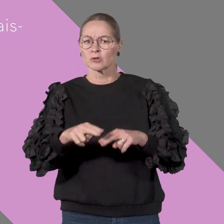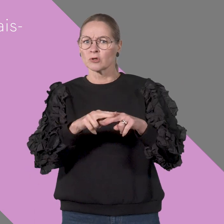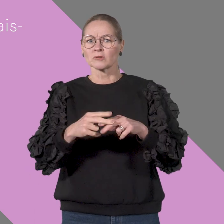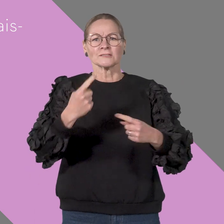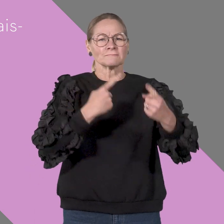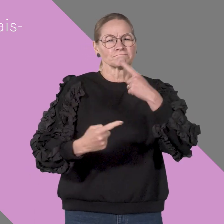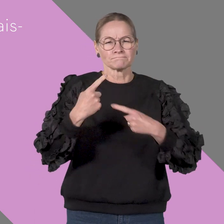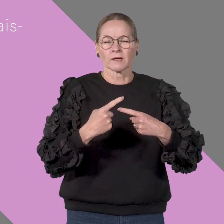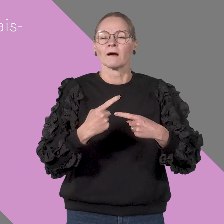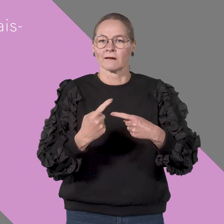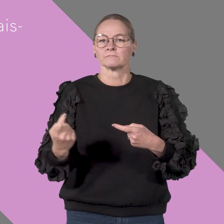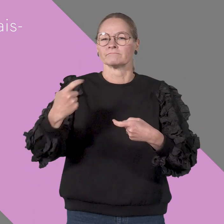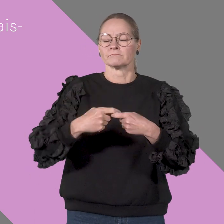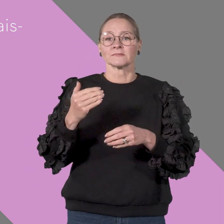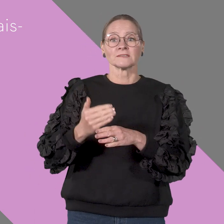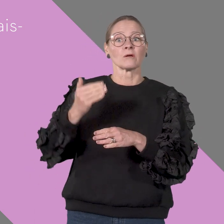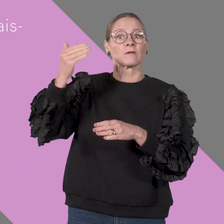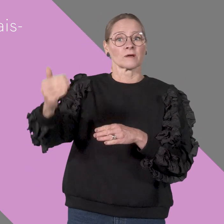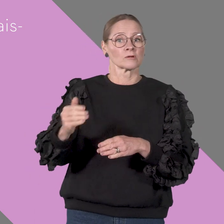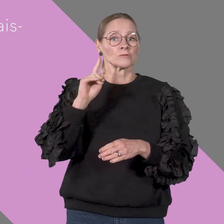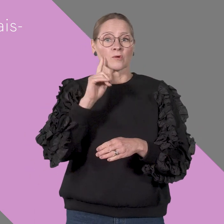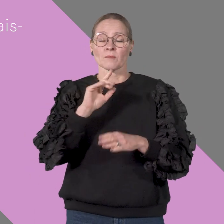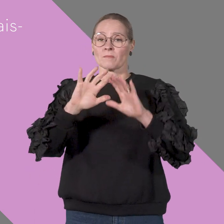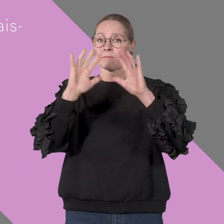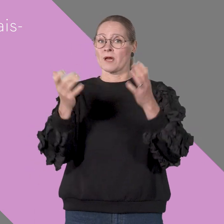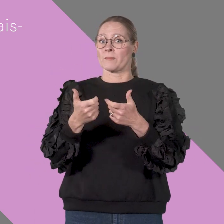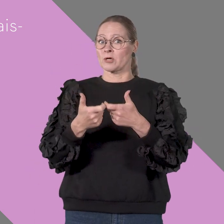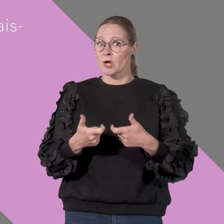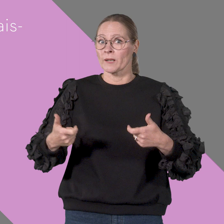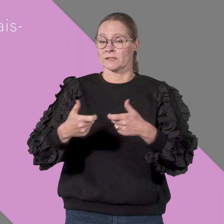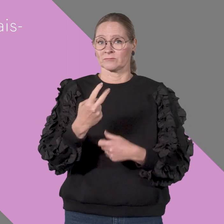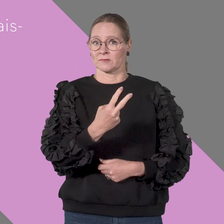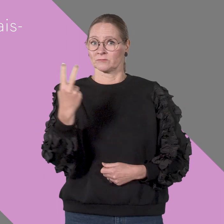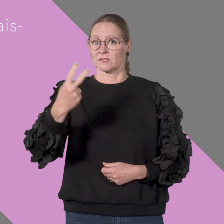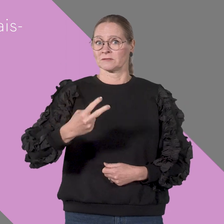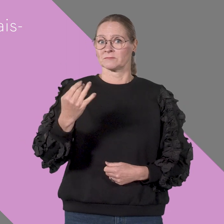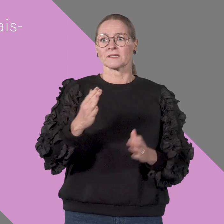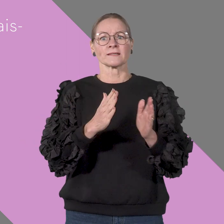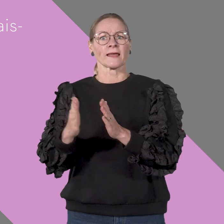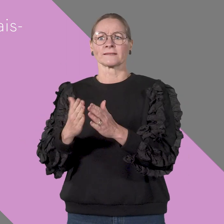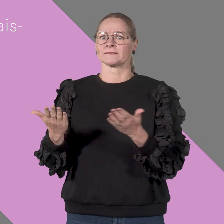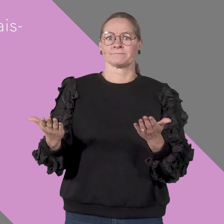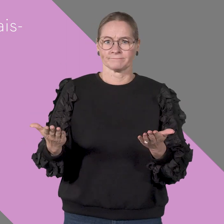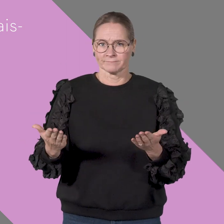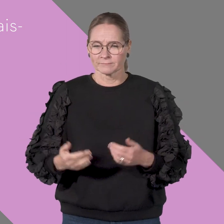Kokouksessa käsiteltiin seuraavan kuurojen maailmankongressin 2027 järjestäjää.